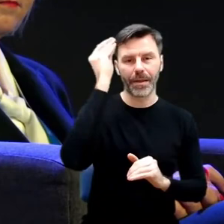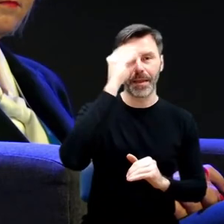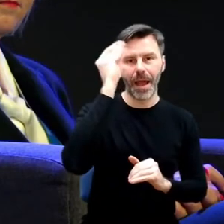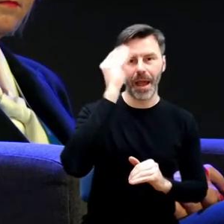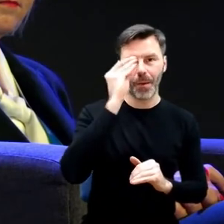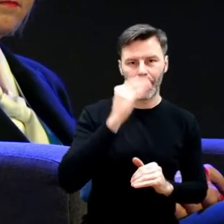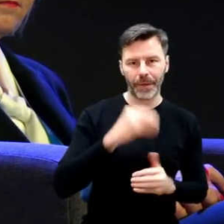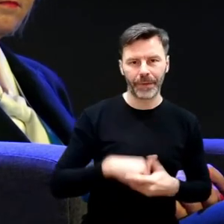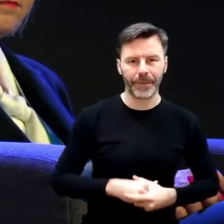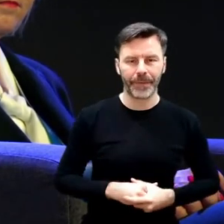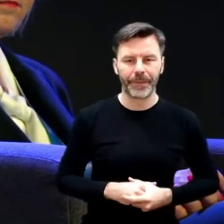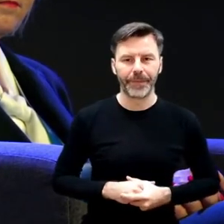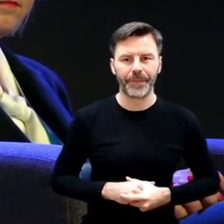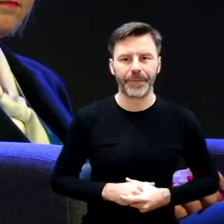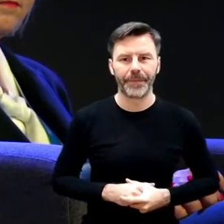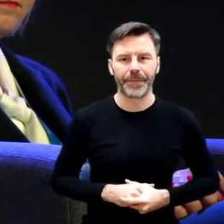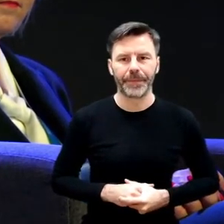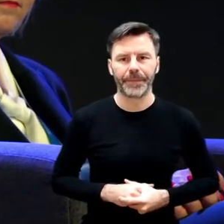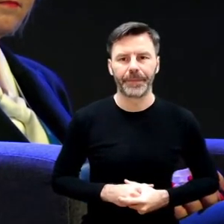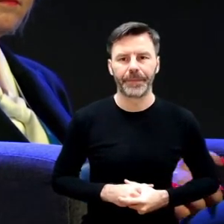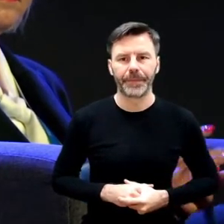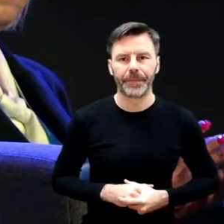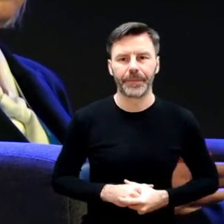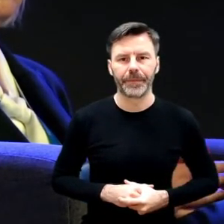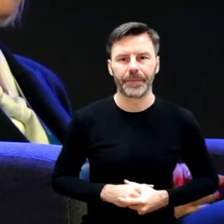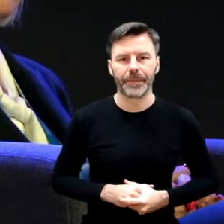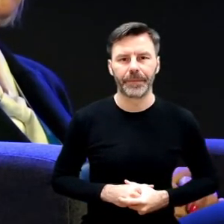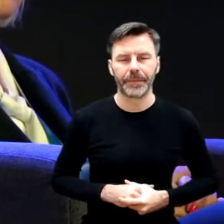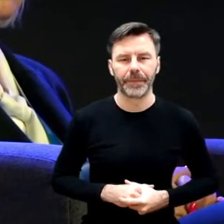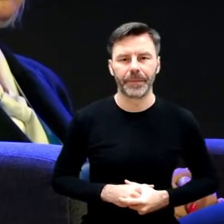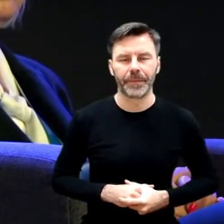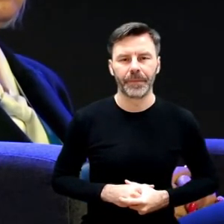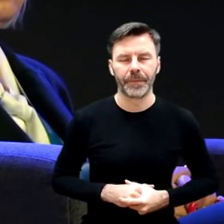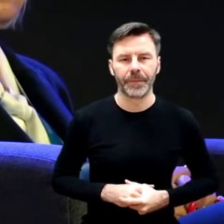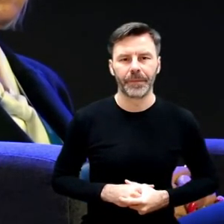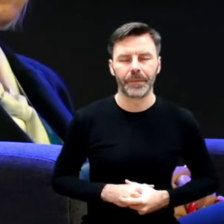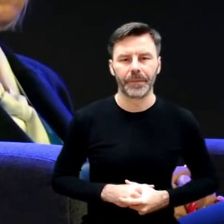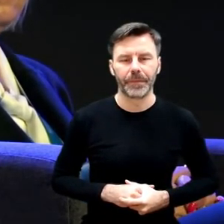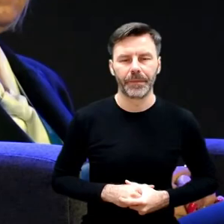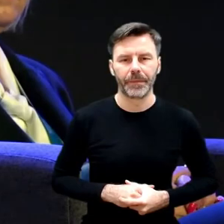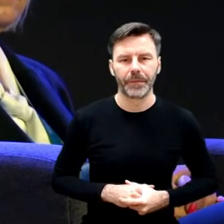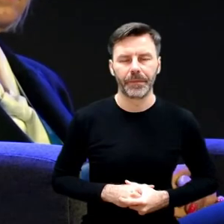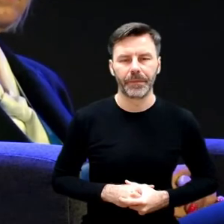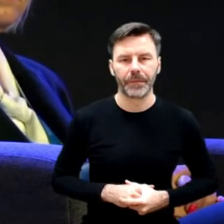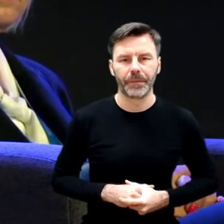Ale do tego też założyliśmy sobie, że muszą być powszechnie dostępne przedszkola i żłobki,